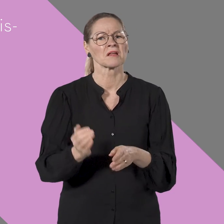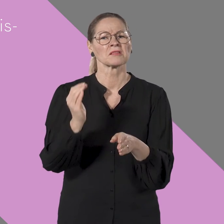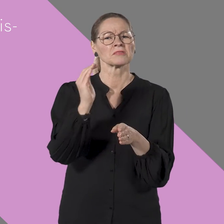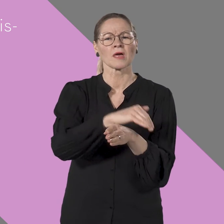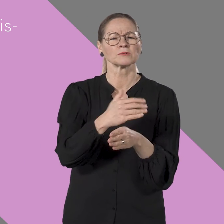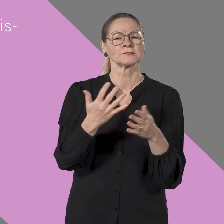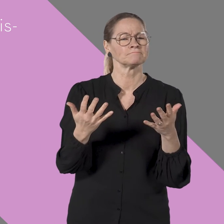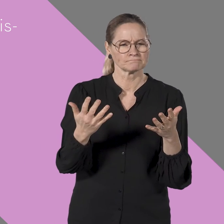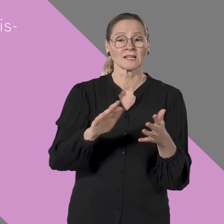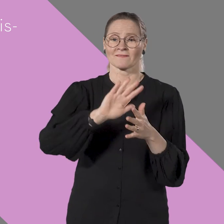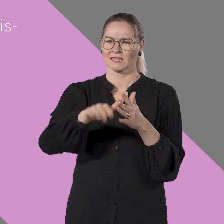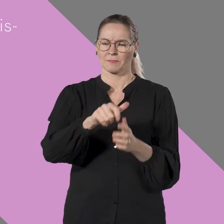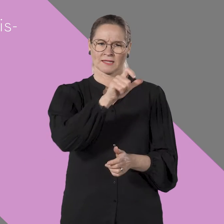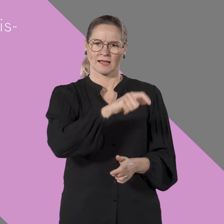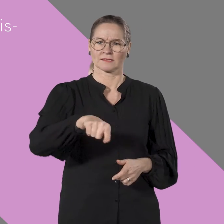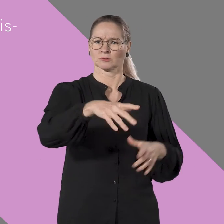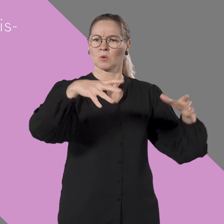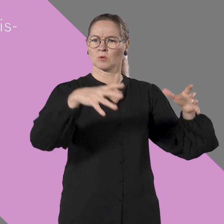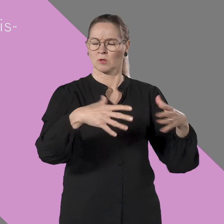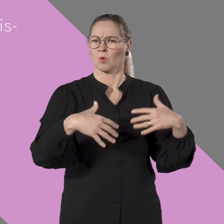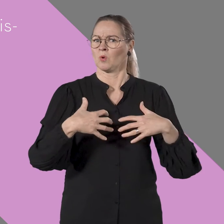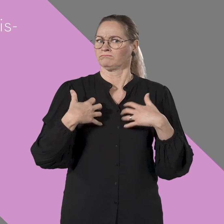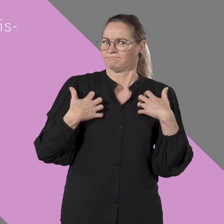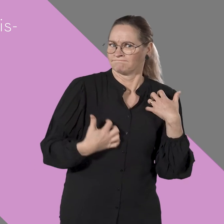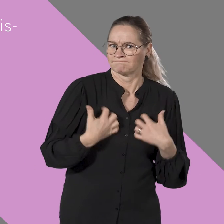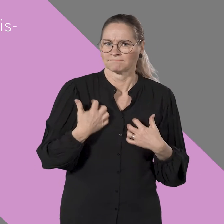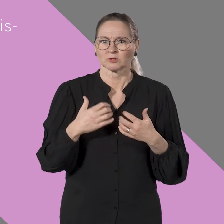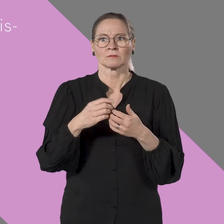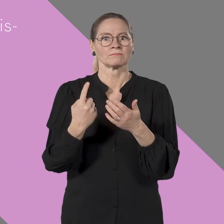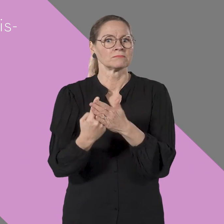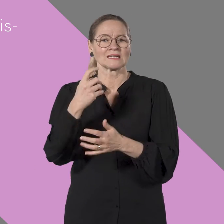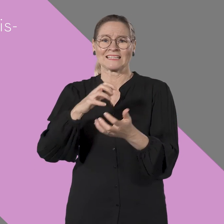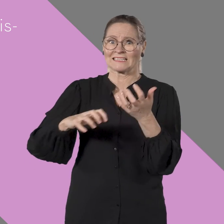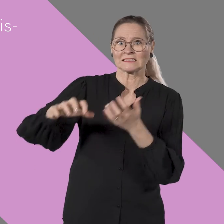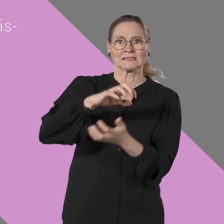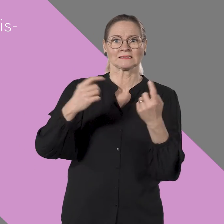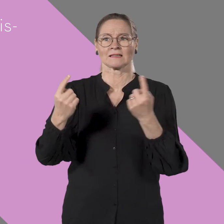Taustalla on viittomakielisen yhteisön suuri huoli tiedonsaannista -